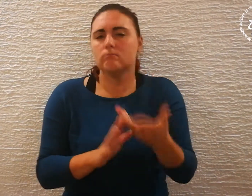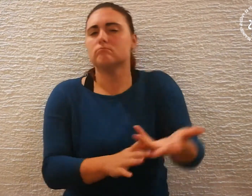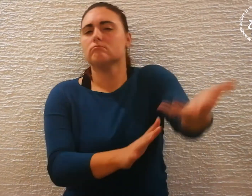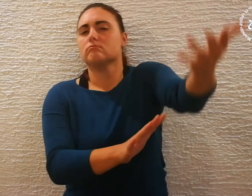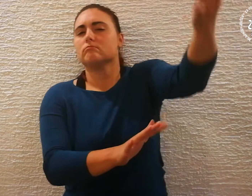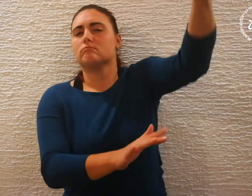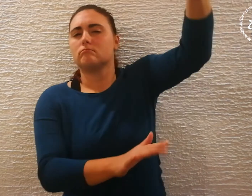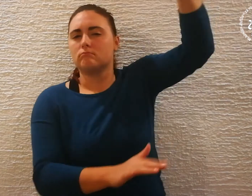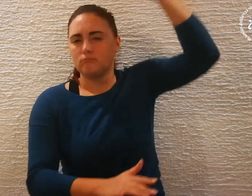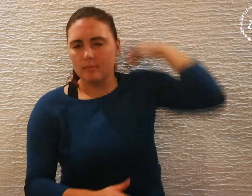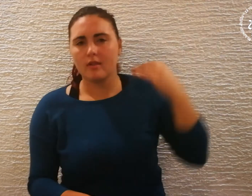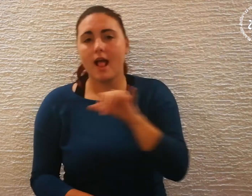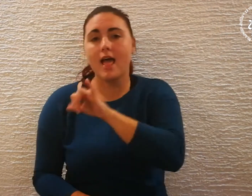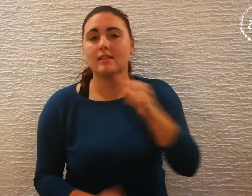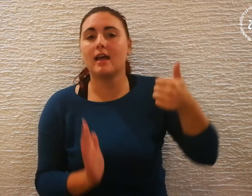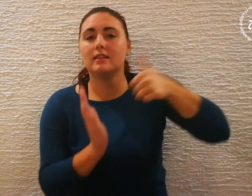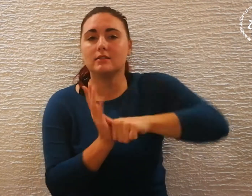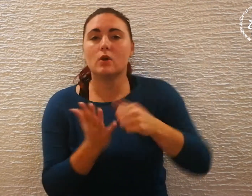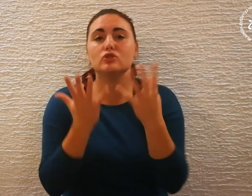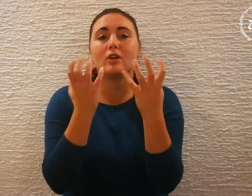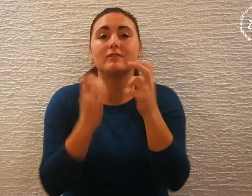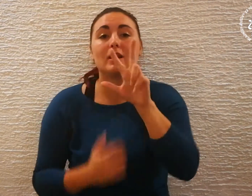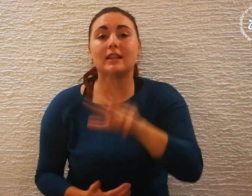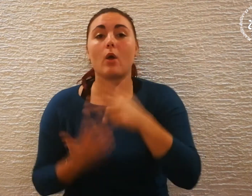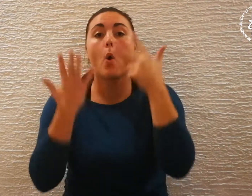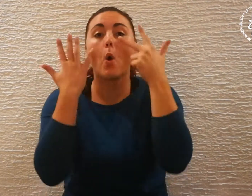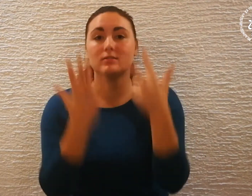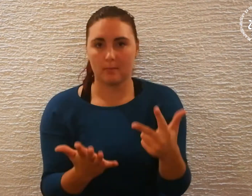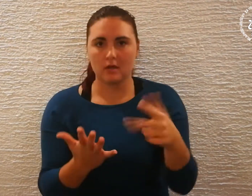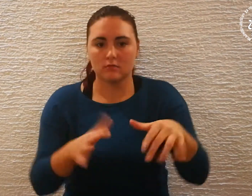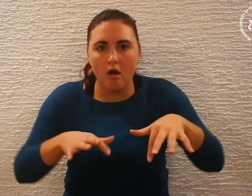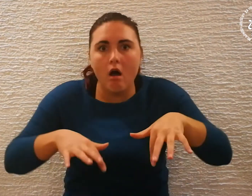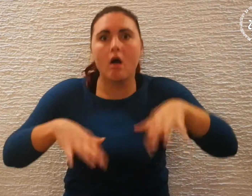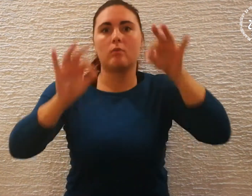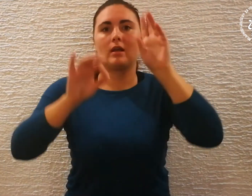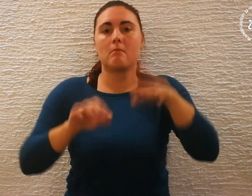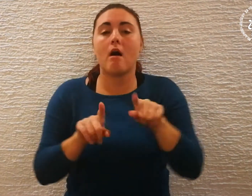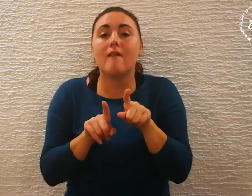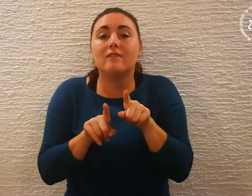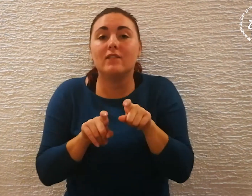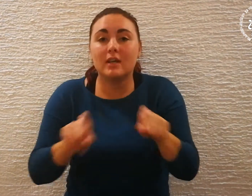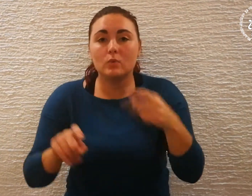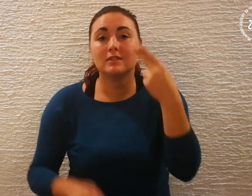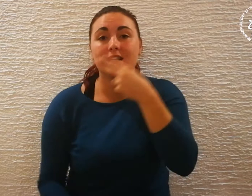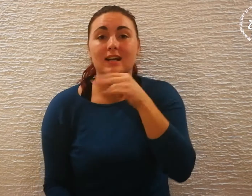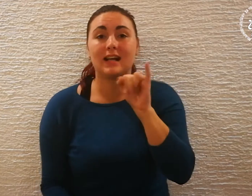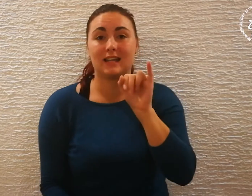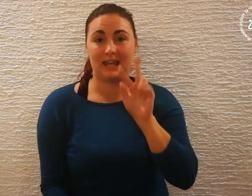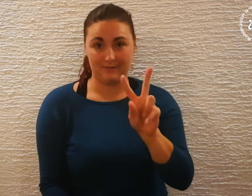Dolgo nazaj, leta 1983 so ugotovili, da obstaja virus HIV.